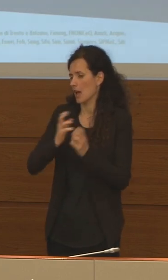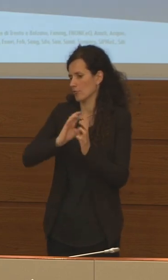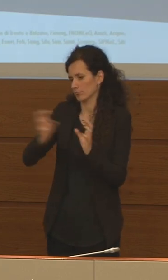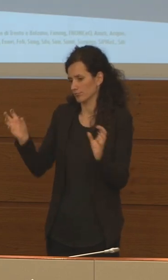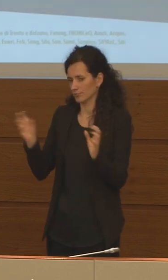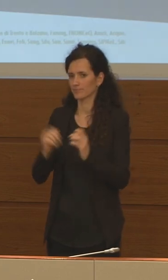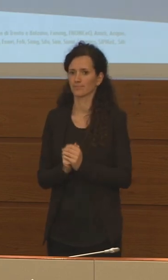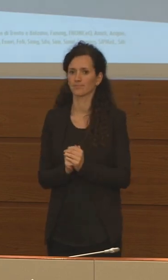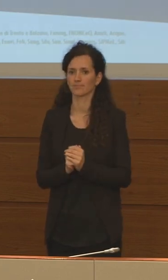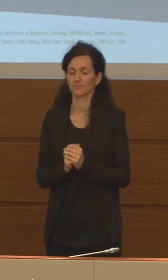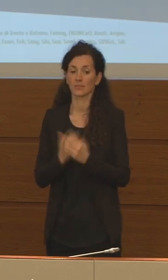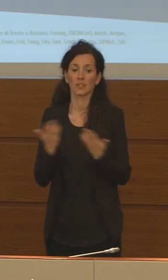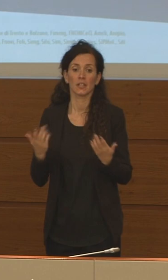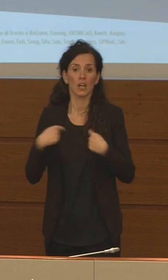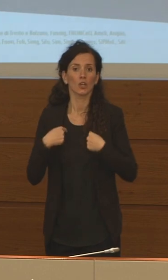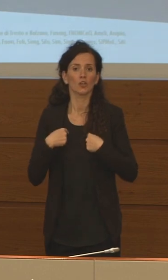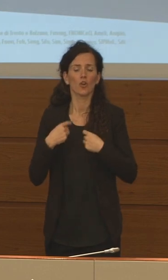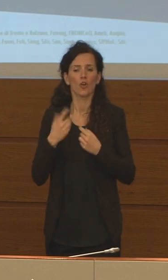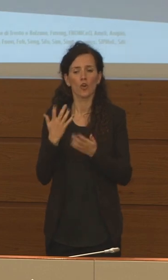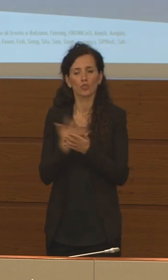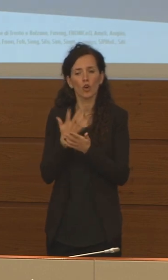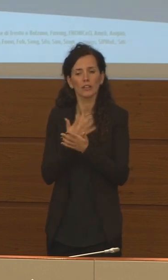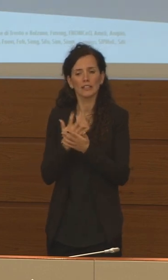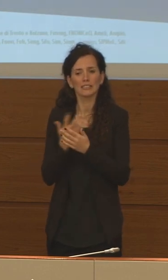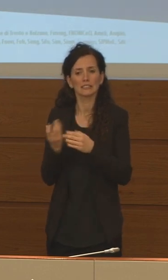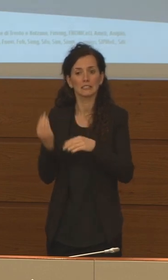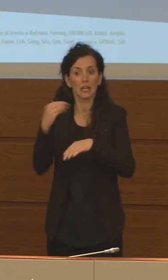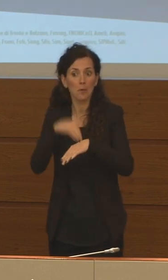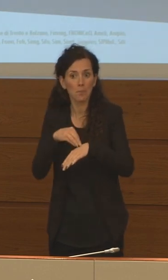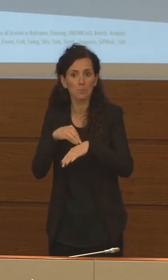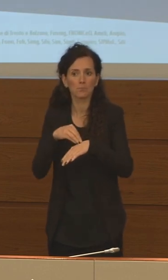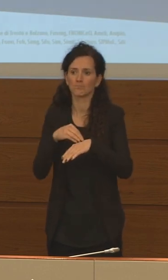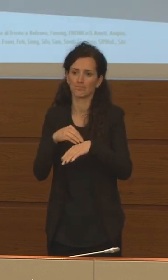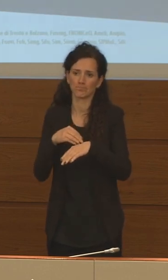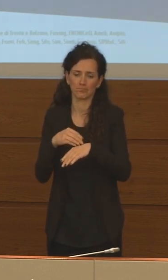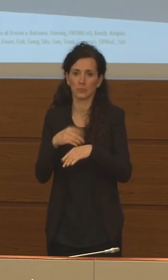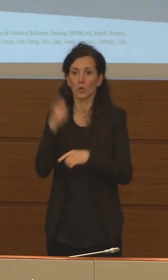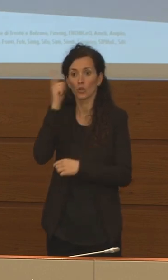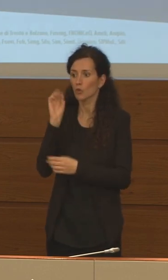Io non ho notizie in più, non so se il professore vuole aggiungere qualcosa.